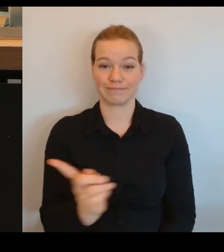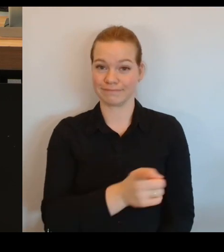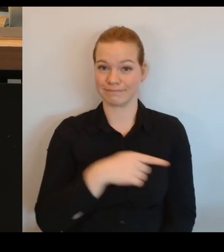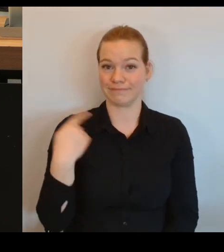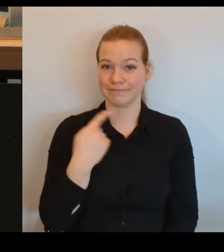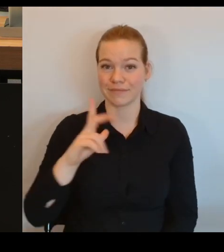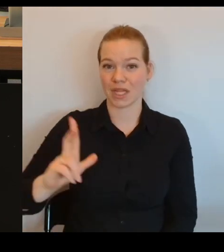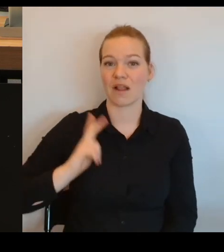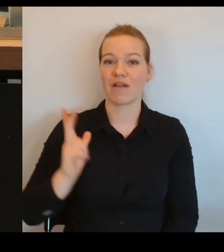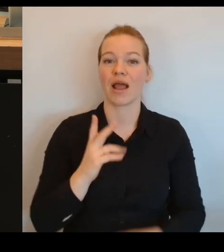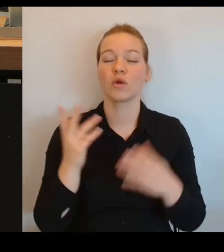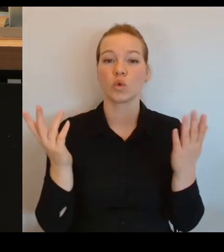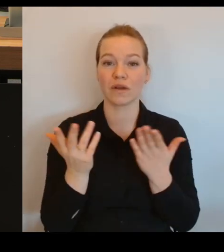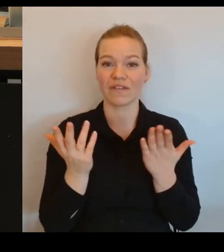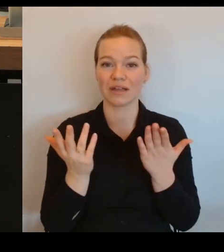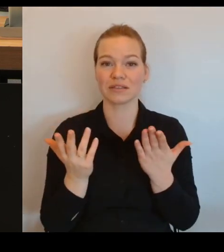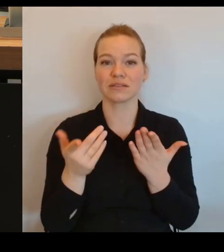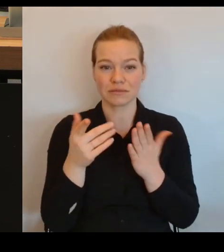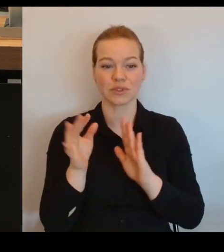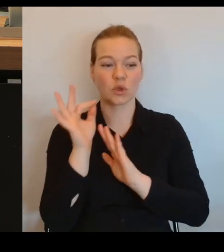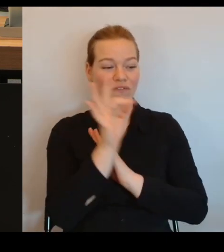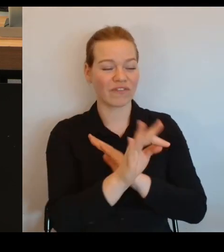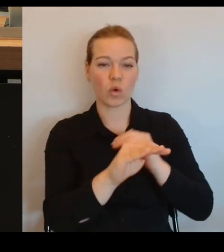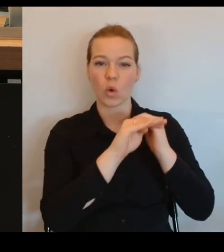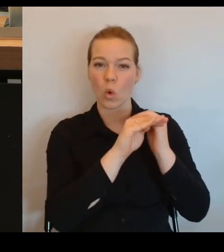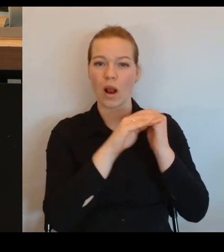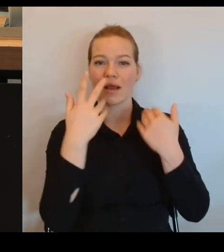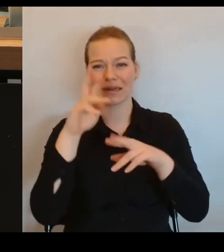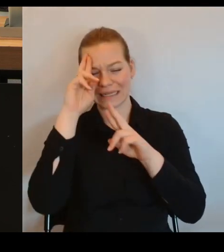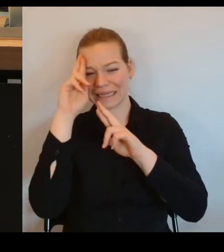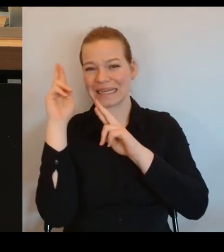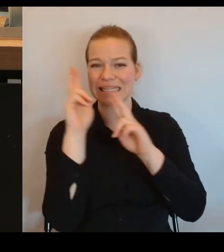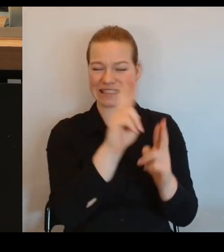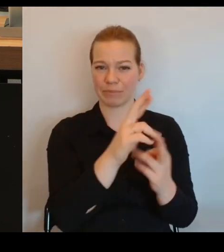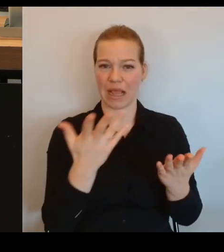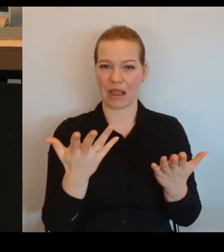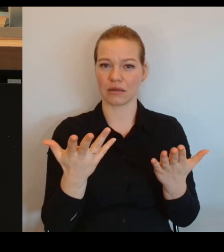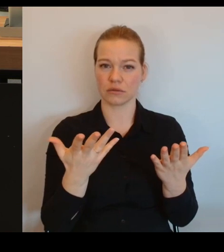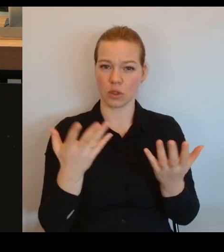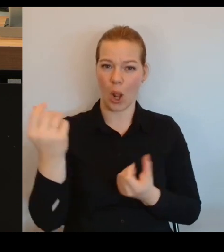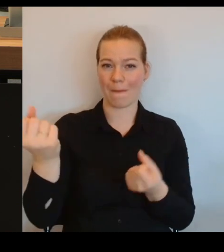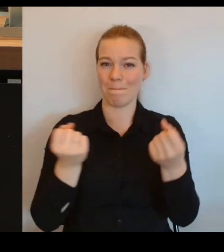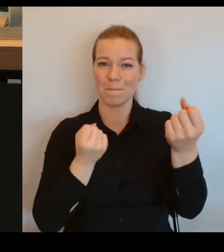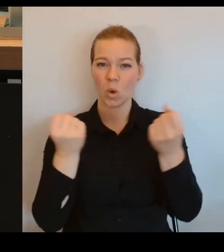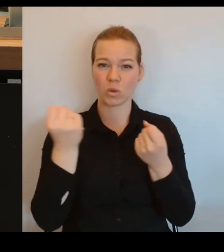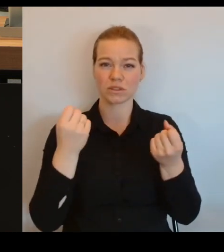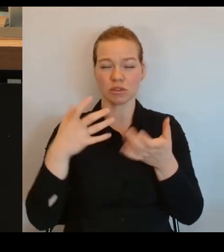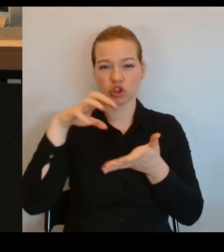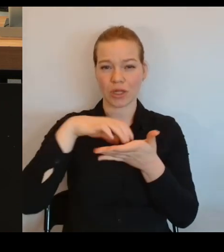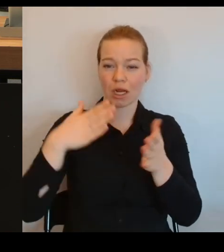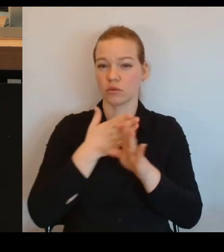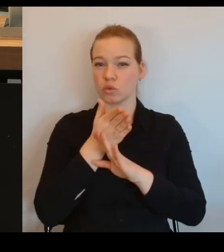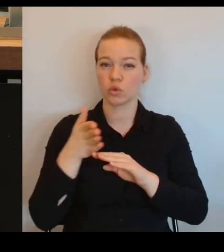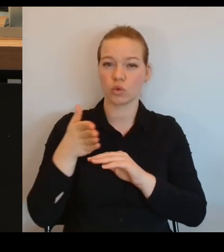durch die Stadt lenken. Alle Maßnahmen, die sich zum Nachteil des Unternehmens und des Personals auswirken und am Ende natürlich